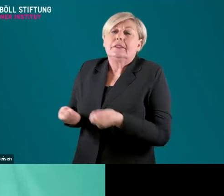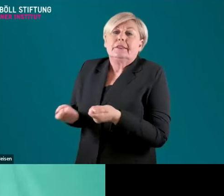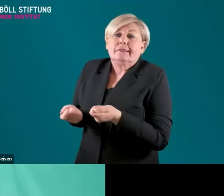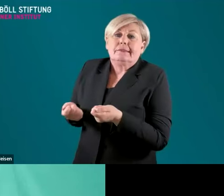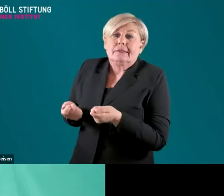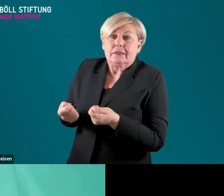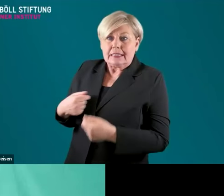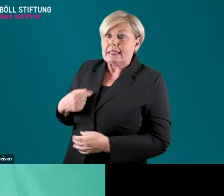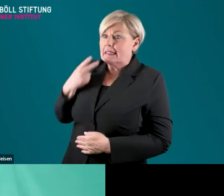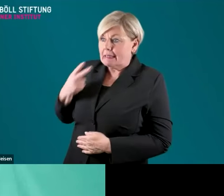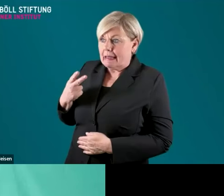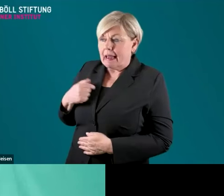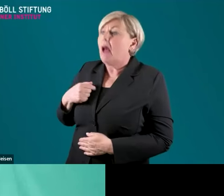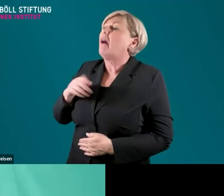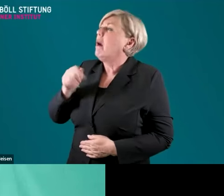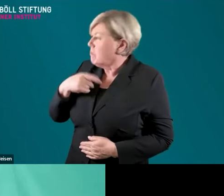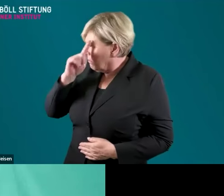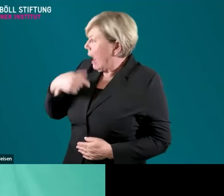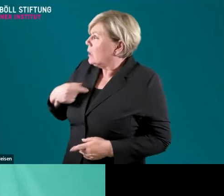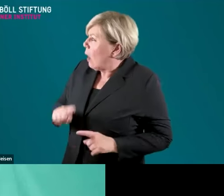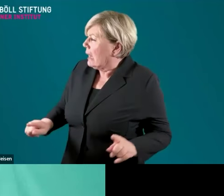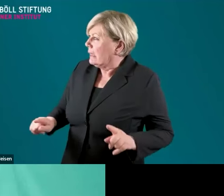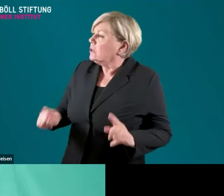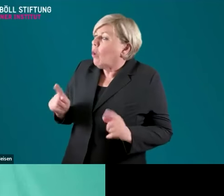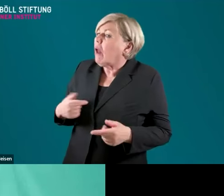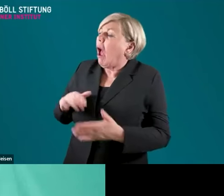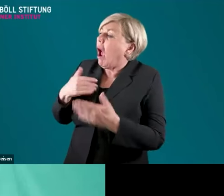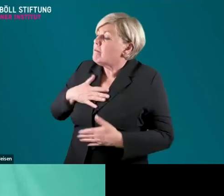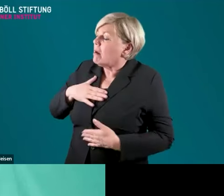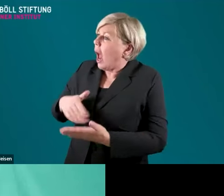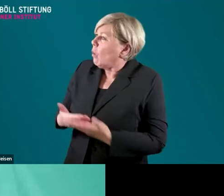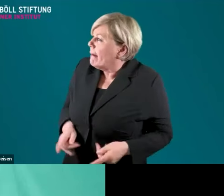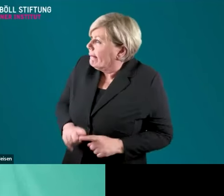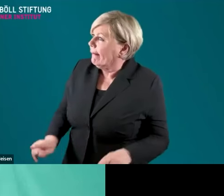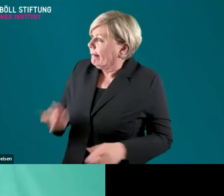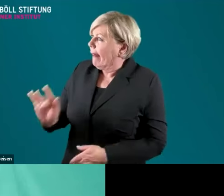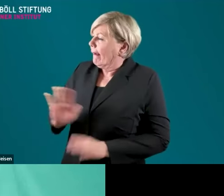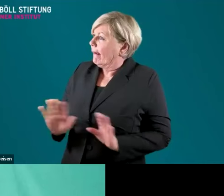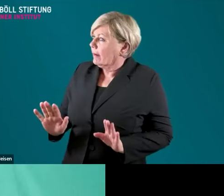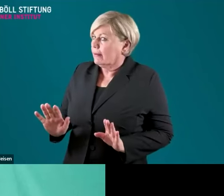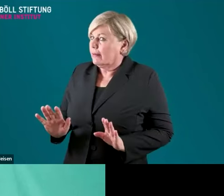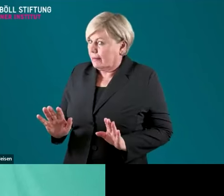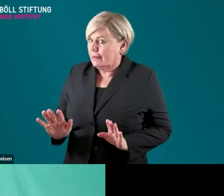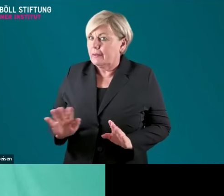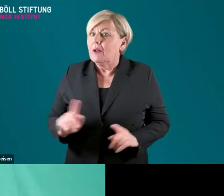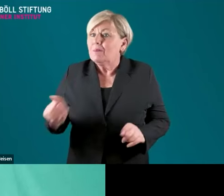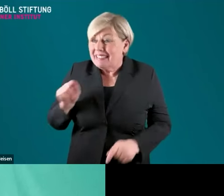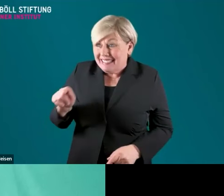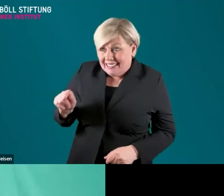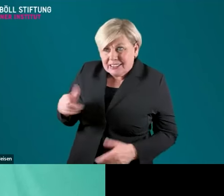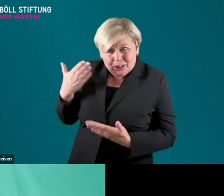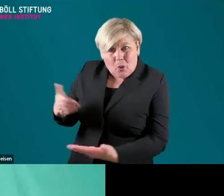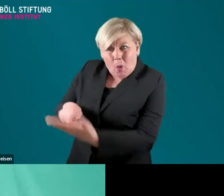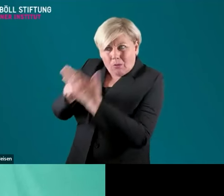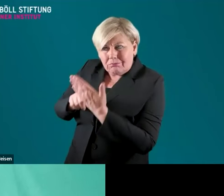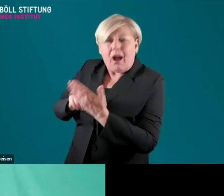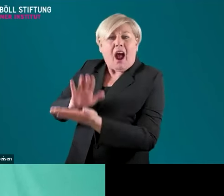„ich sehe das anders“ oder auch dann dagegen zu argumentieren, um nicht diese Narrative einfach stehen zu lassen.